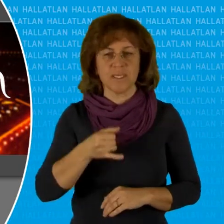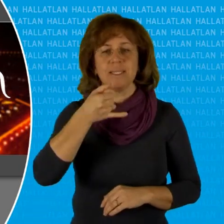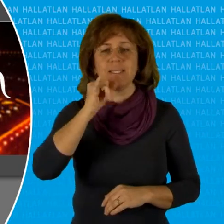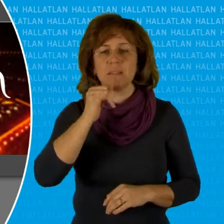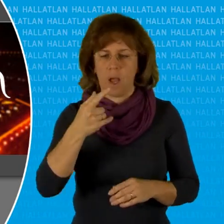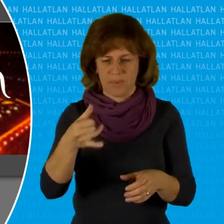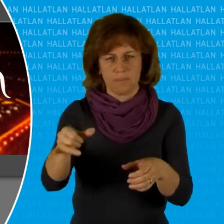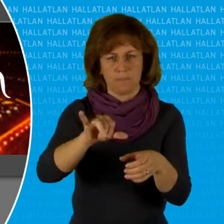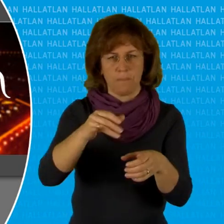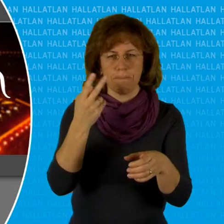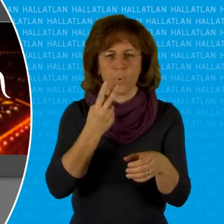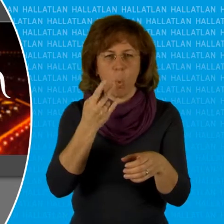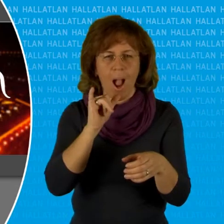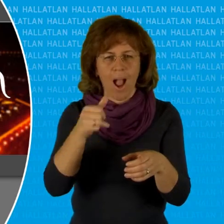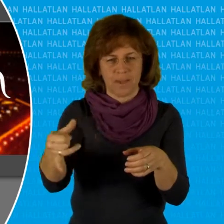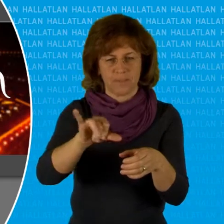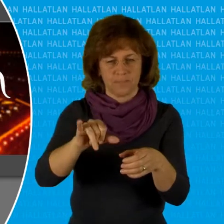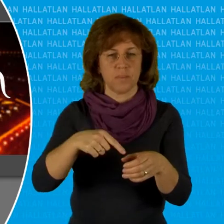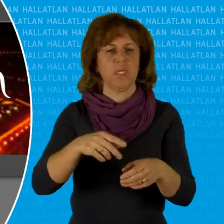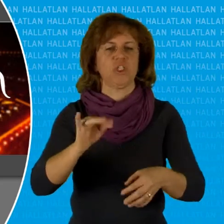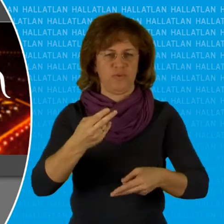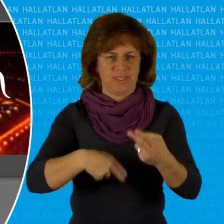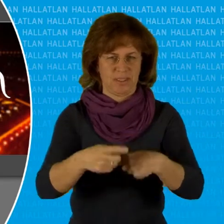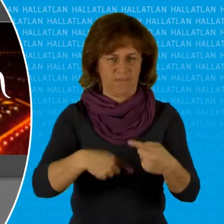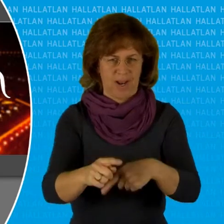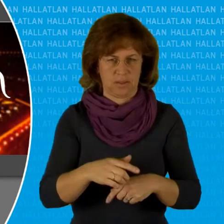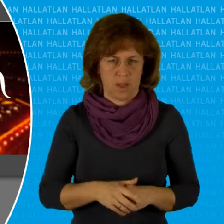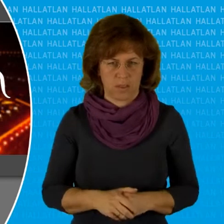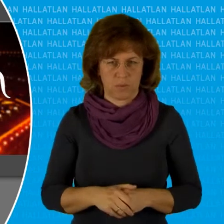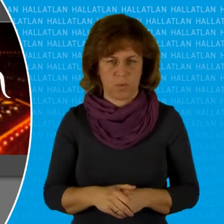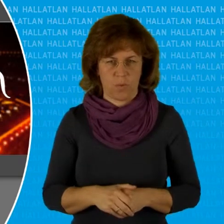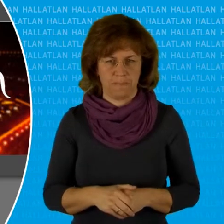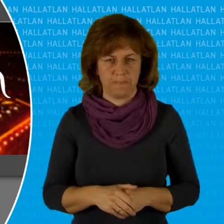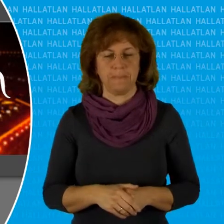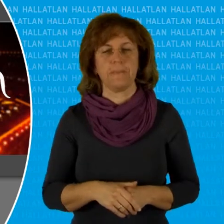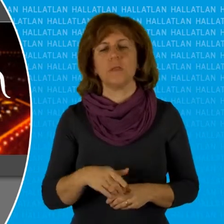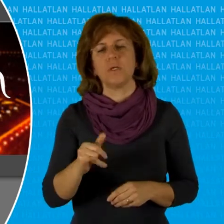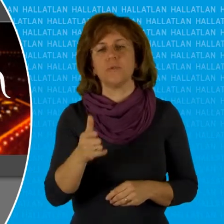az italt visszaváltható poharakban mérik.